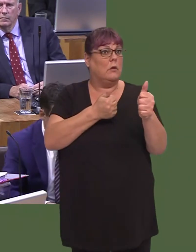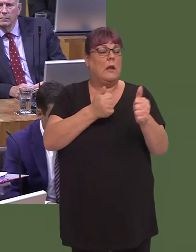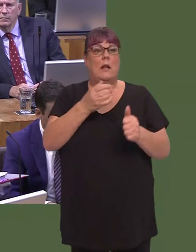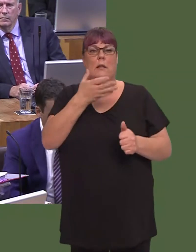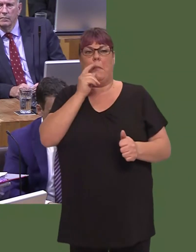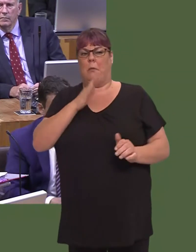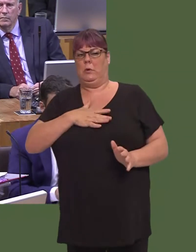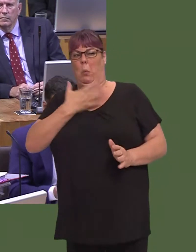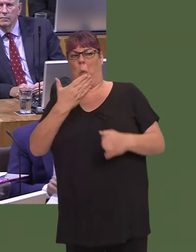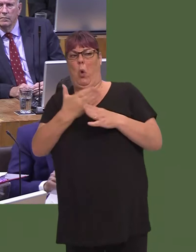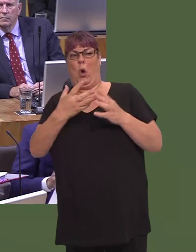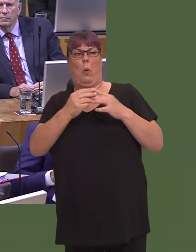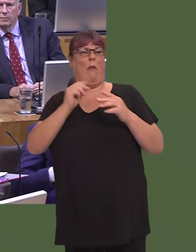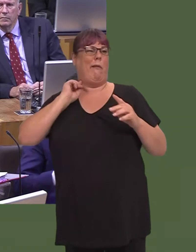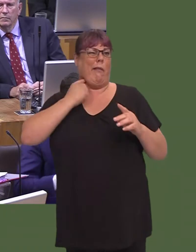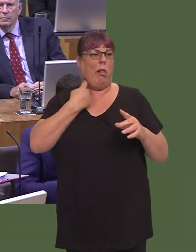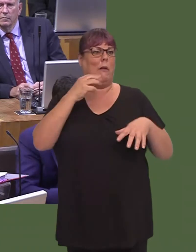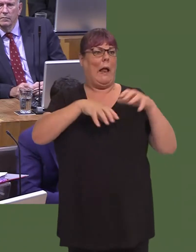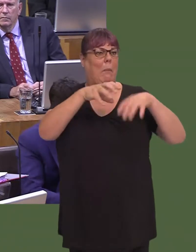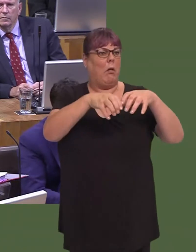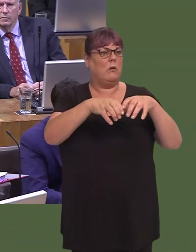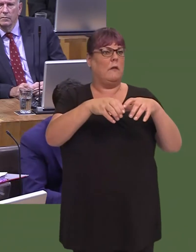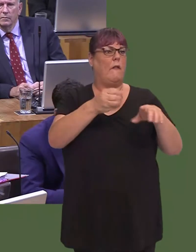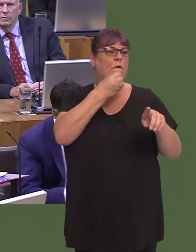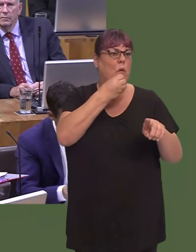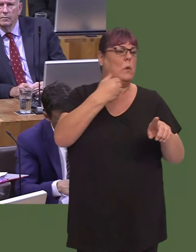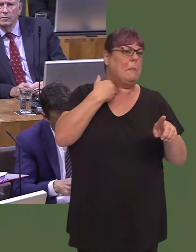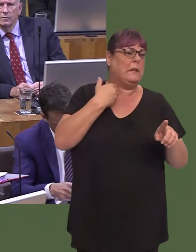ynglyn ‚ chyflogaeth, sef ffatrioedd a swyddfeydd bryd hynny. Fe wnaethom ni fuddsoddi yn drwm